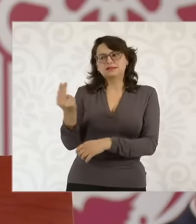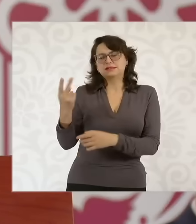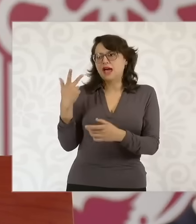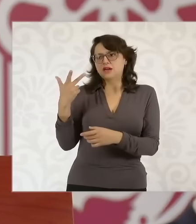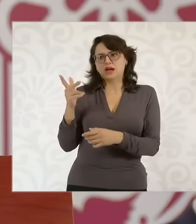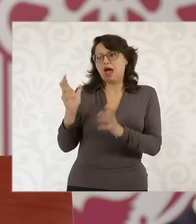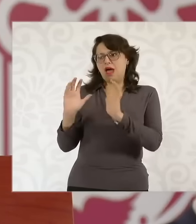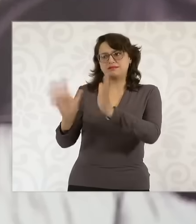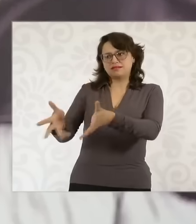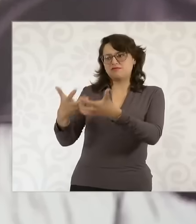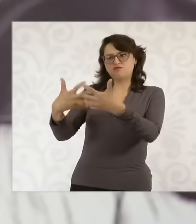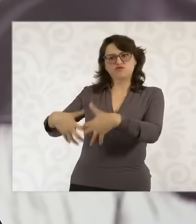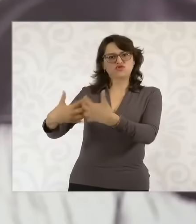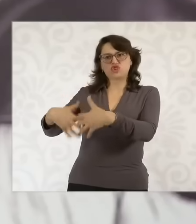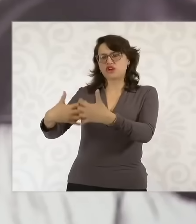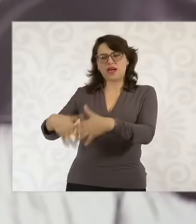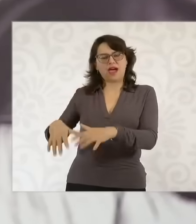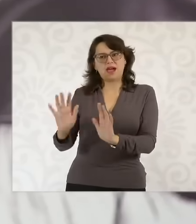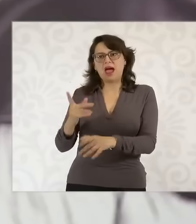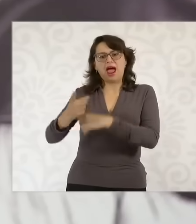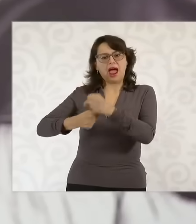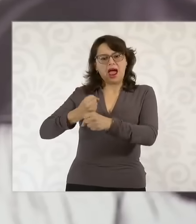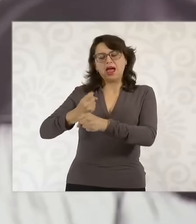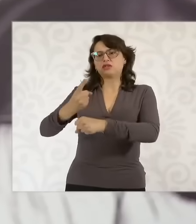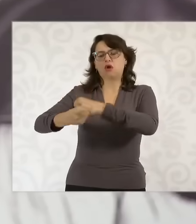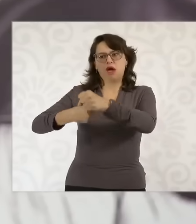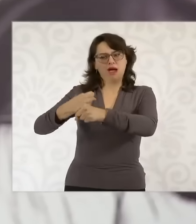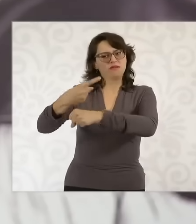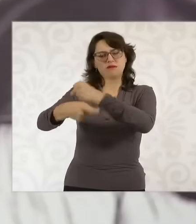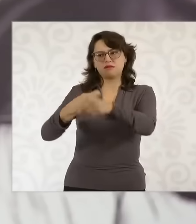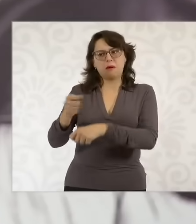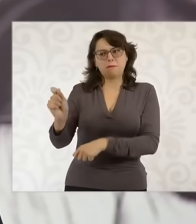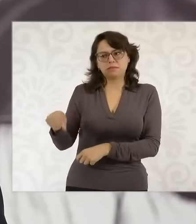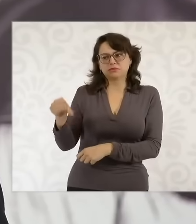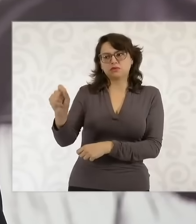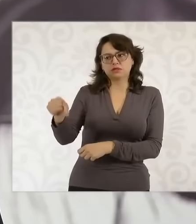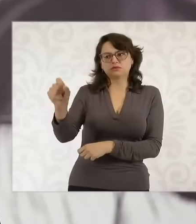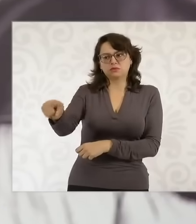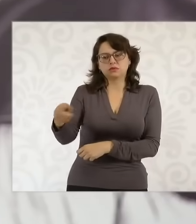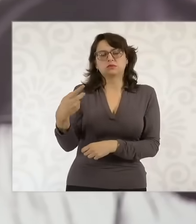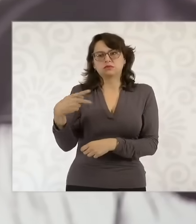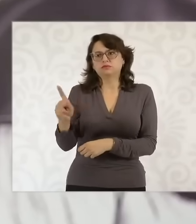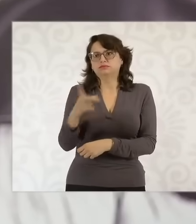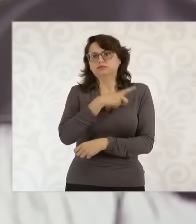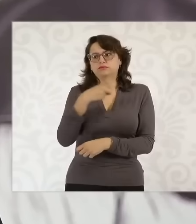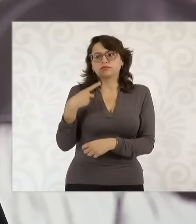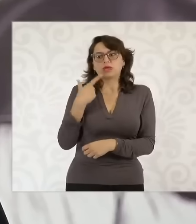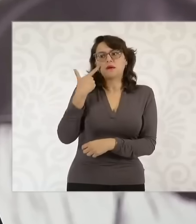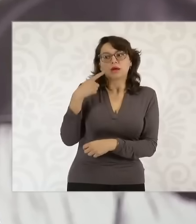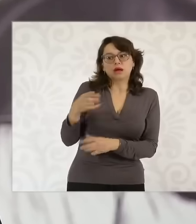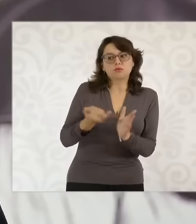ver la trayectoria del de la de la deuda pública y como menciona la presidenta, lo importante es que